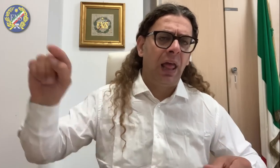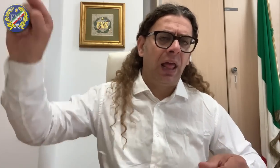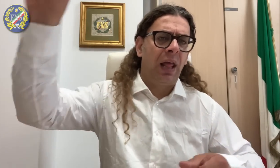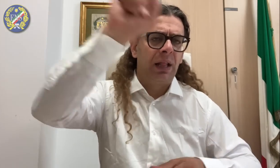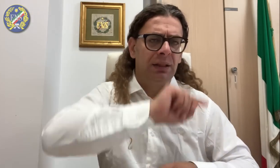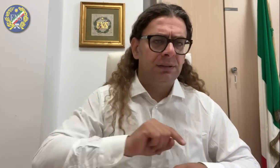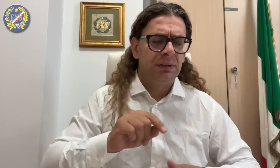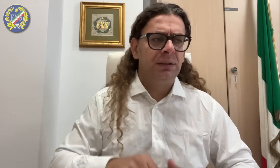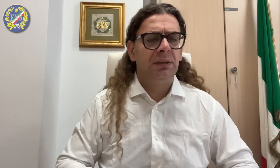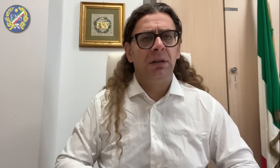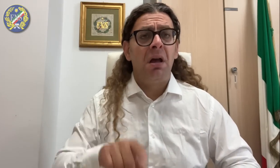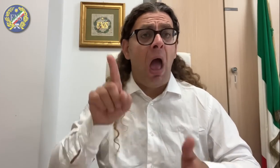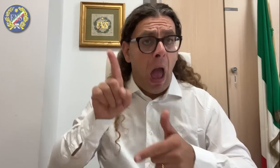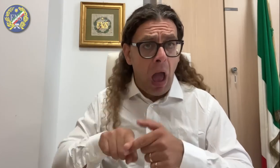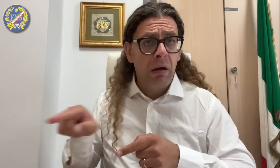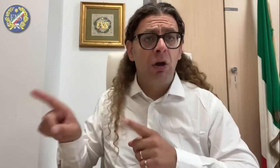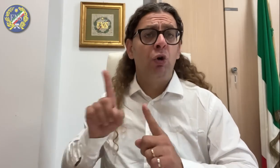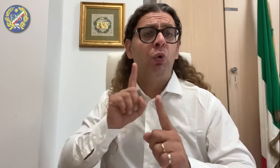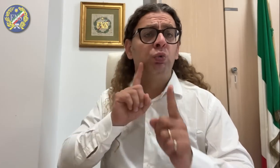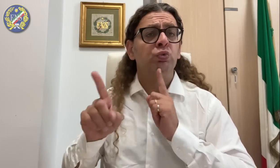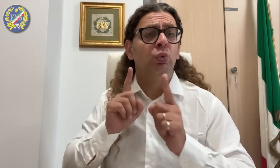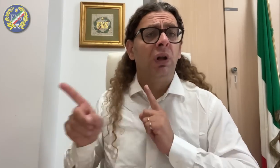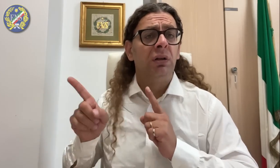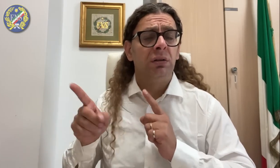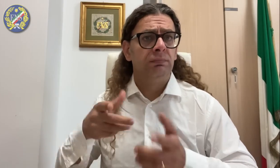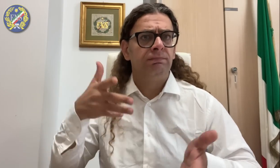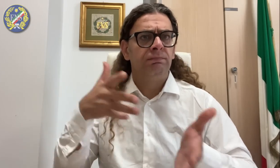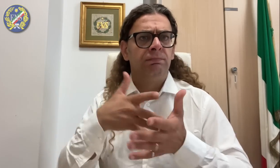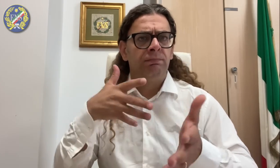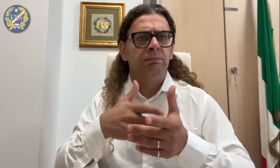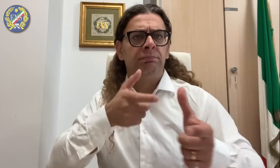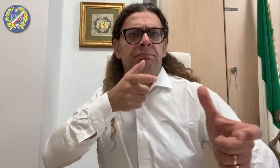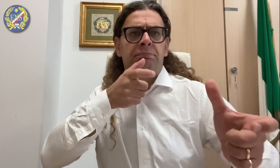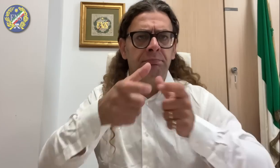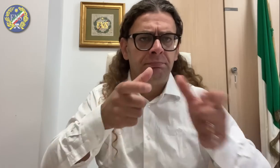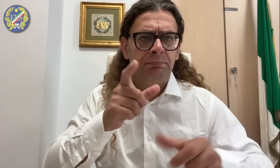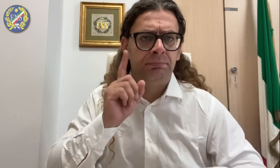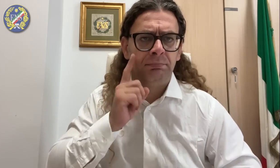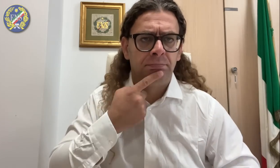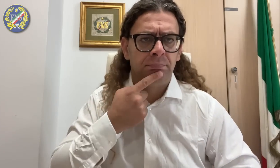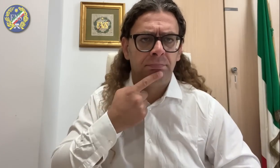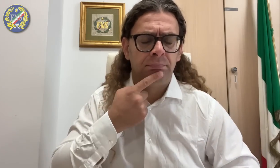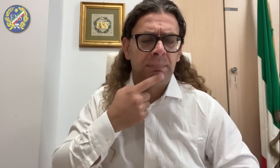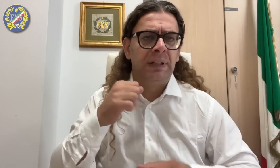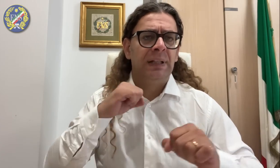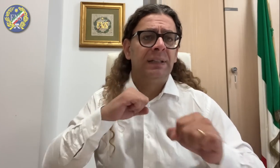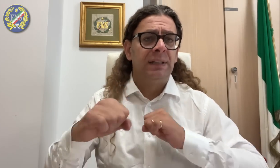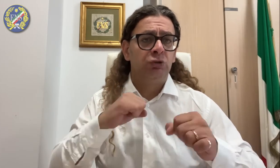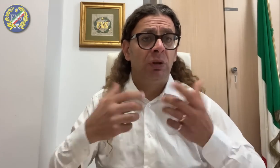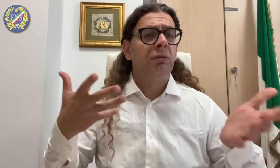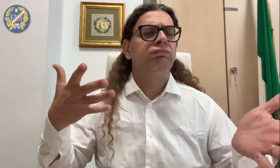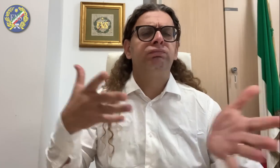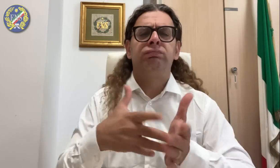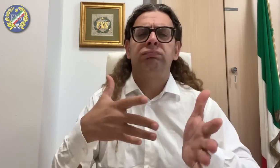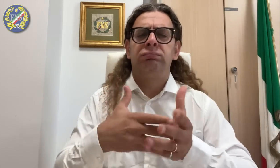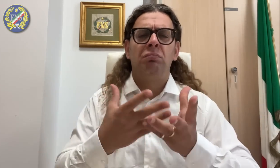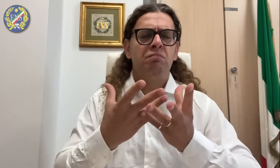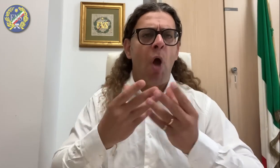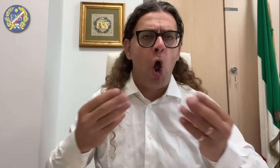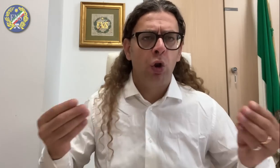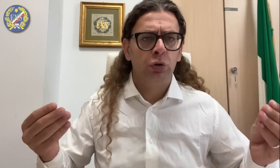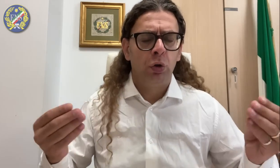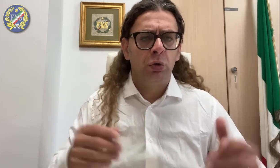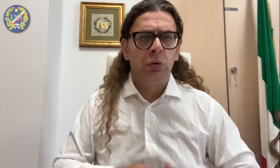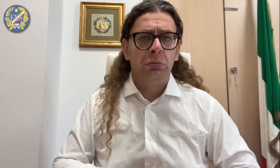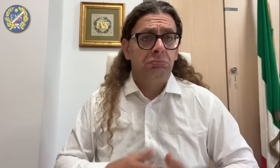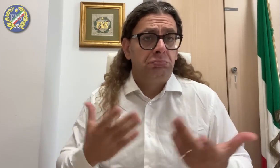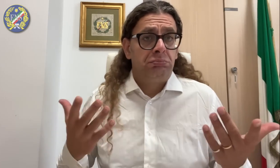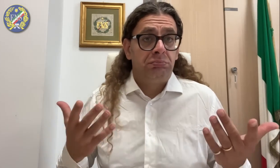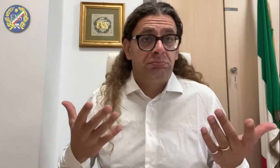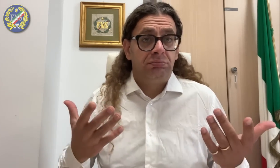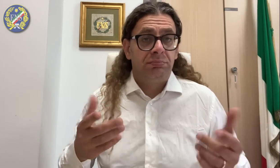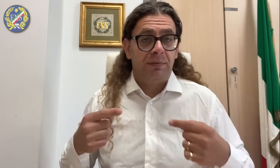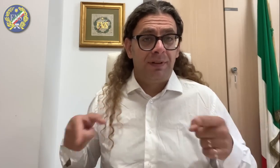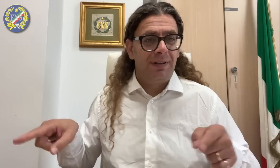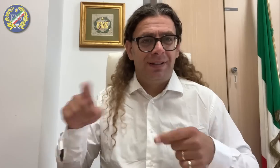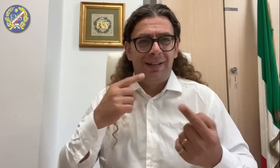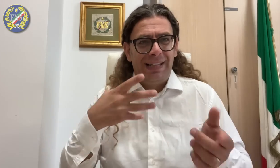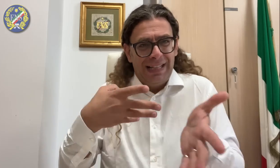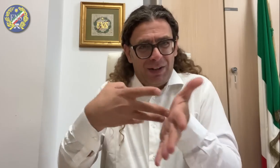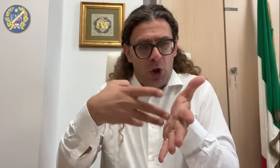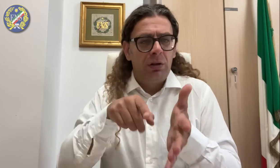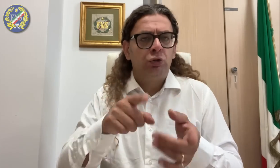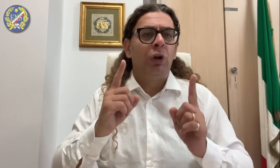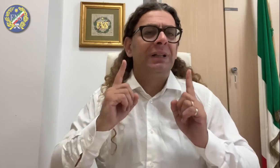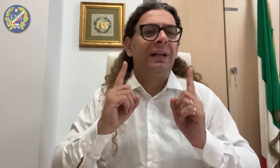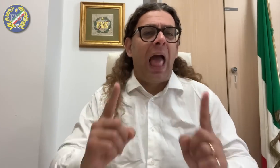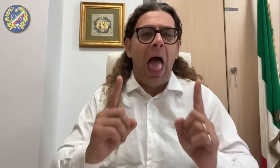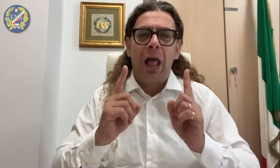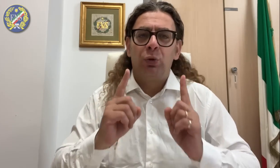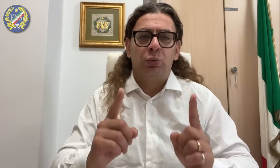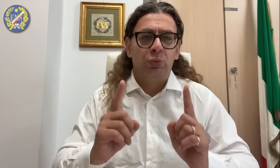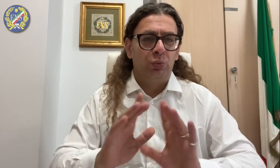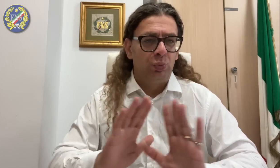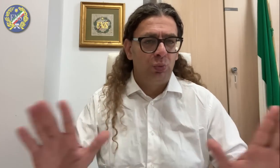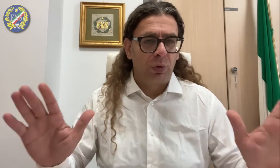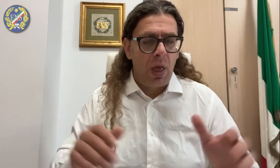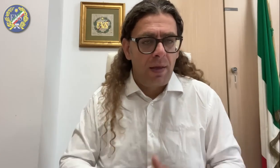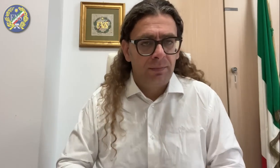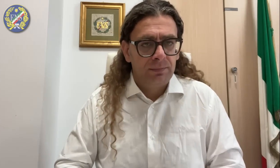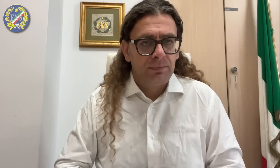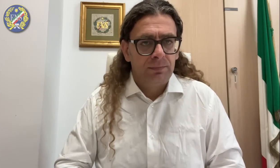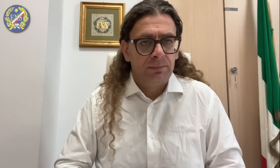comunicazione con lo Studio di Consulenza Fiscale riscontrate da parte di molti Dirigenti. Il fatto che ci siano delle criticità è naturale.